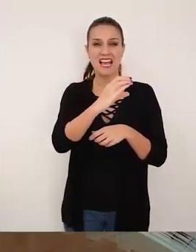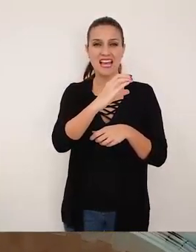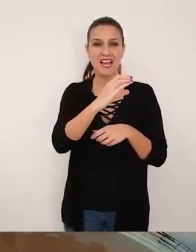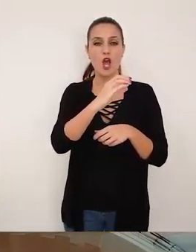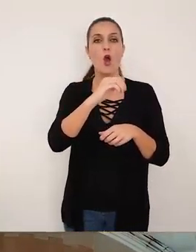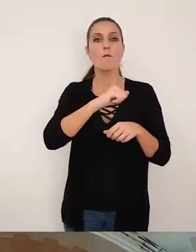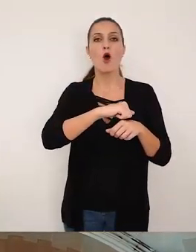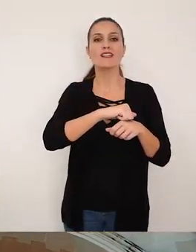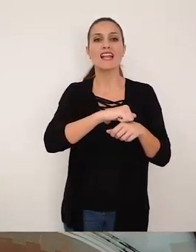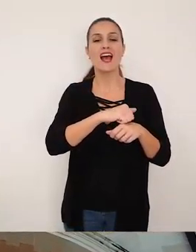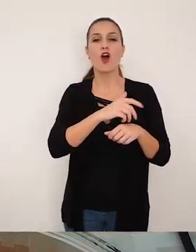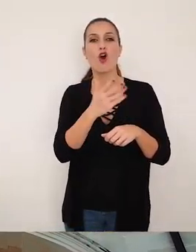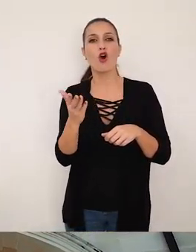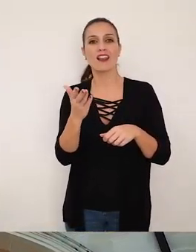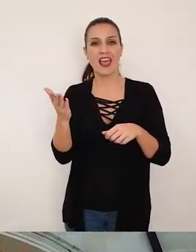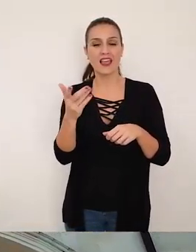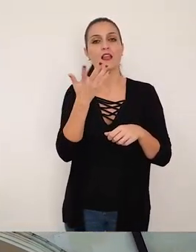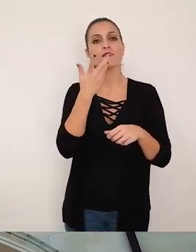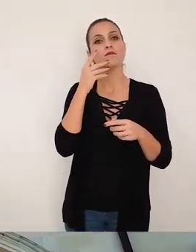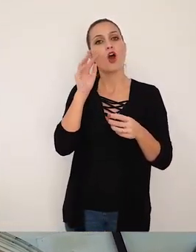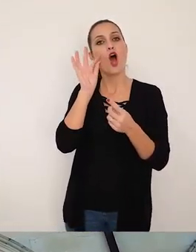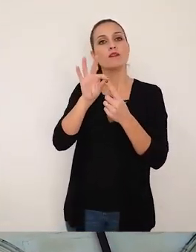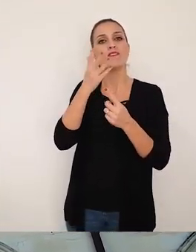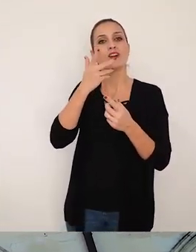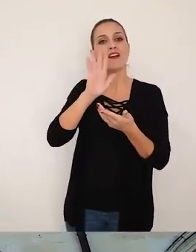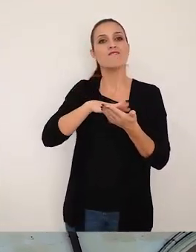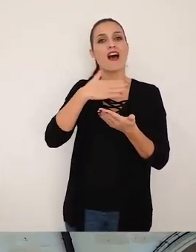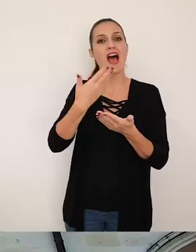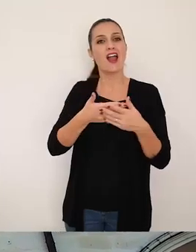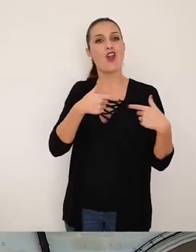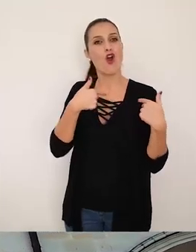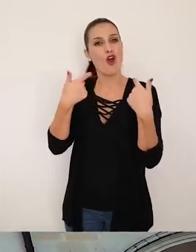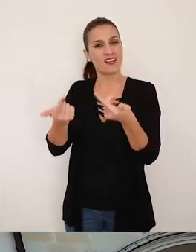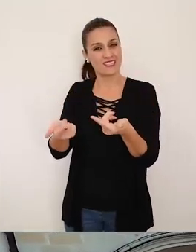recentemente ristrutturato grazie all’impegno dell’Amministrazione Comunale e oggi si